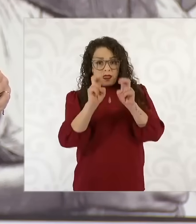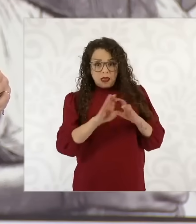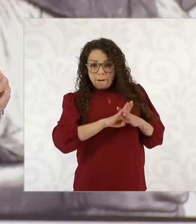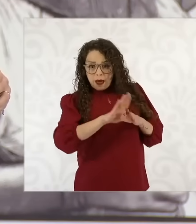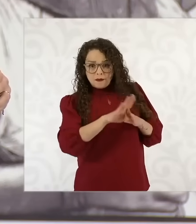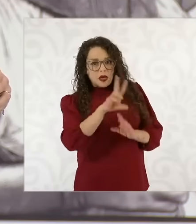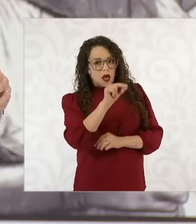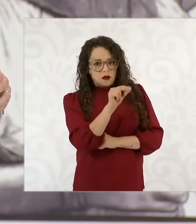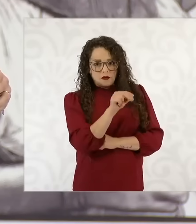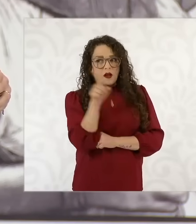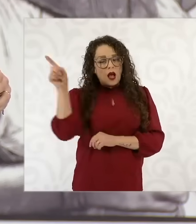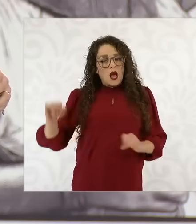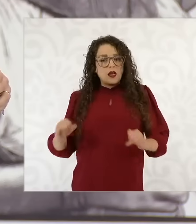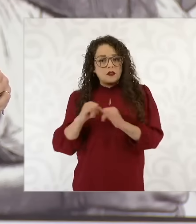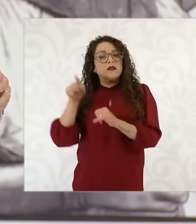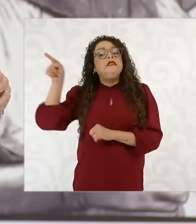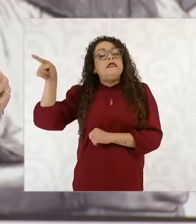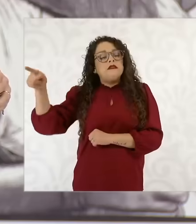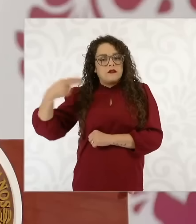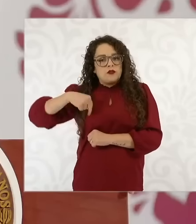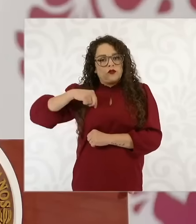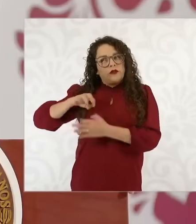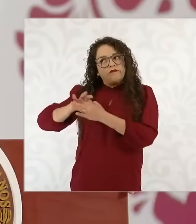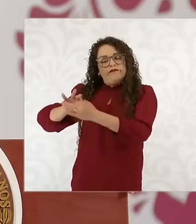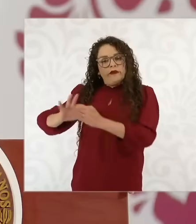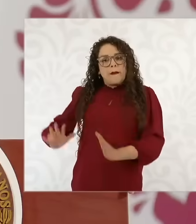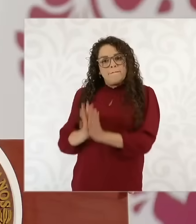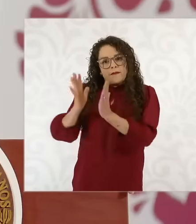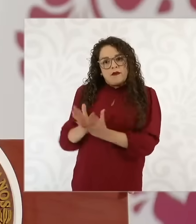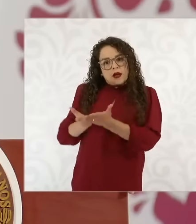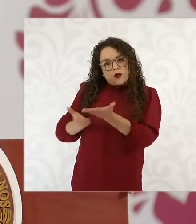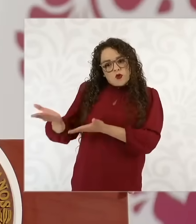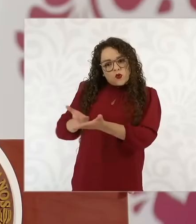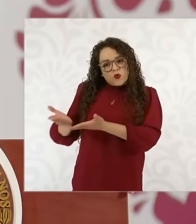instituciones en donde se tiene colaboración y fue para una investigación especial de delincuencia